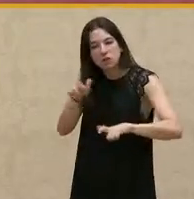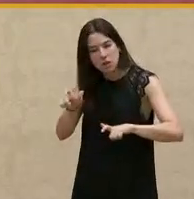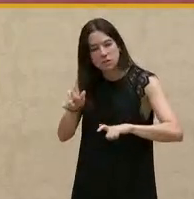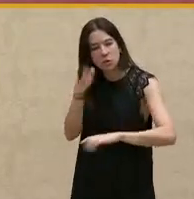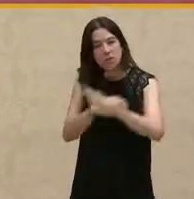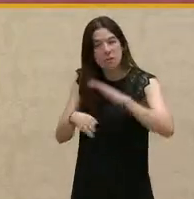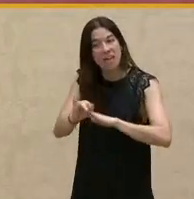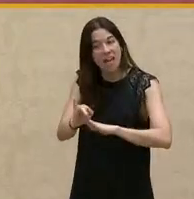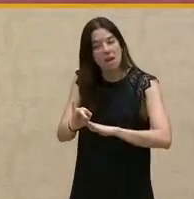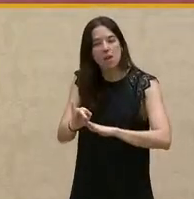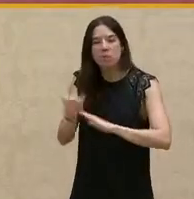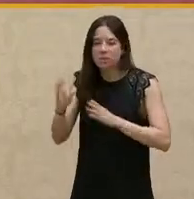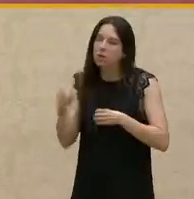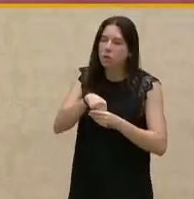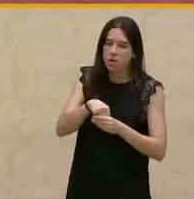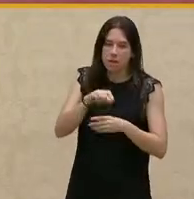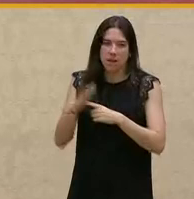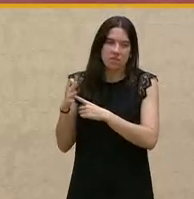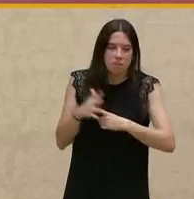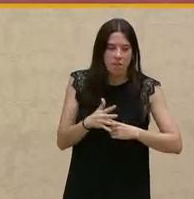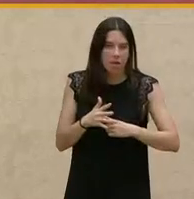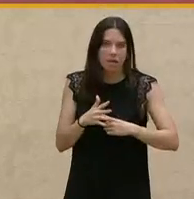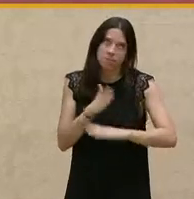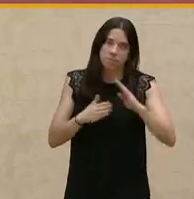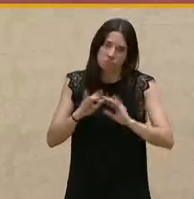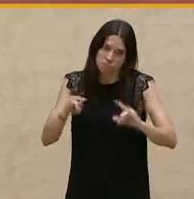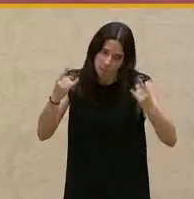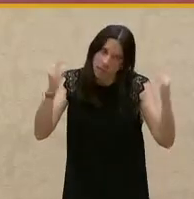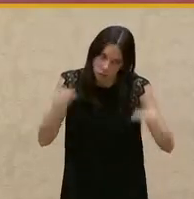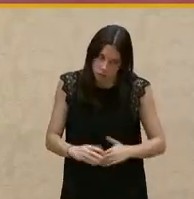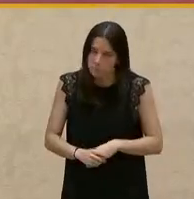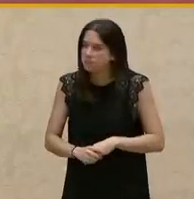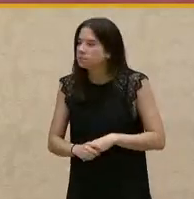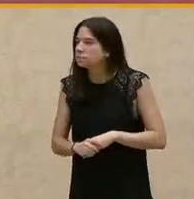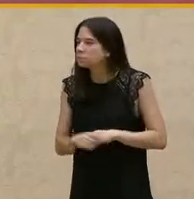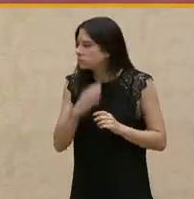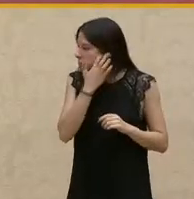para no recibir ningún tipo de discapacidad mayor de la que ya se tiene, por la exclusión.